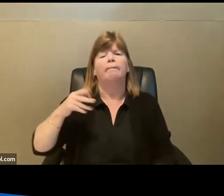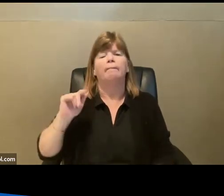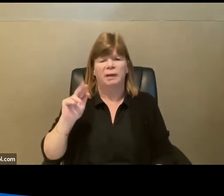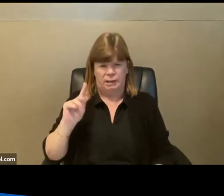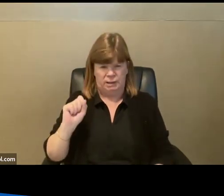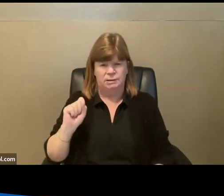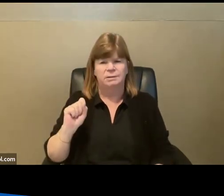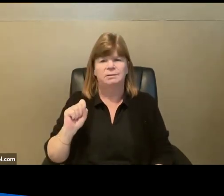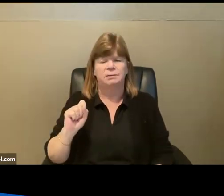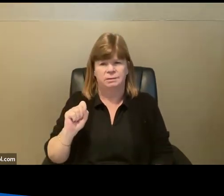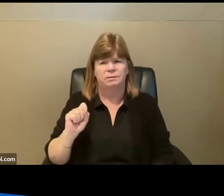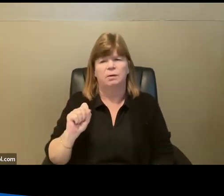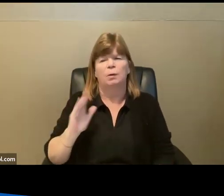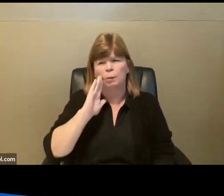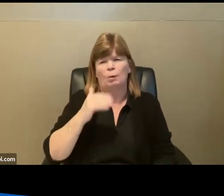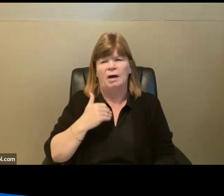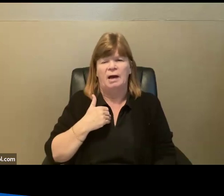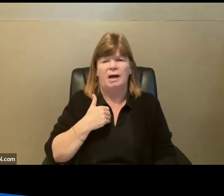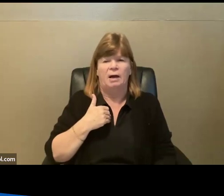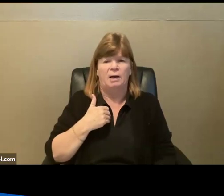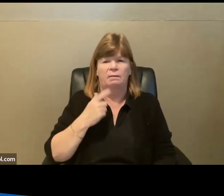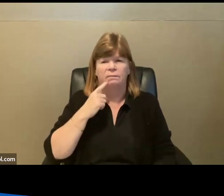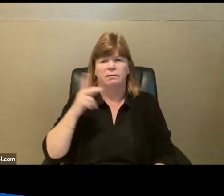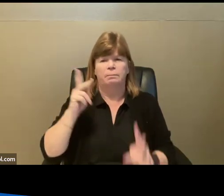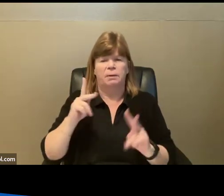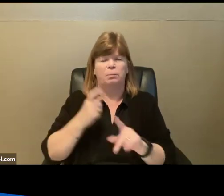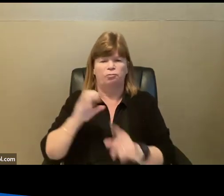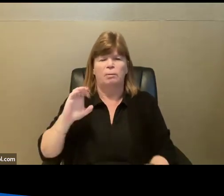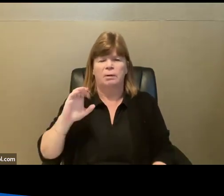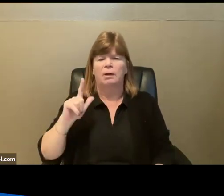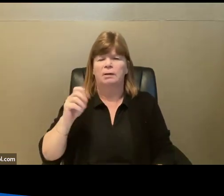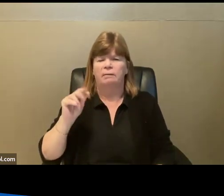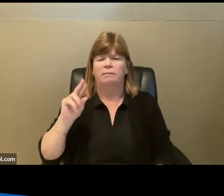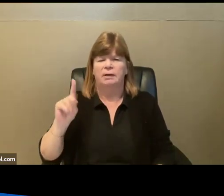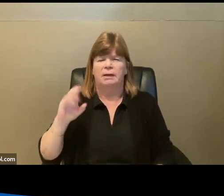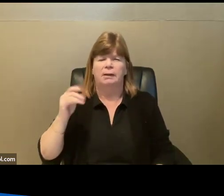Vamos a tener a la gente de la Cleveland Clinic más adelante este año.